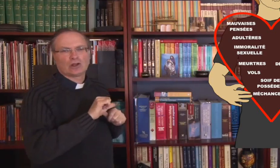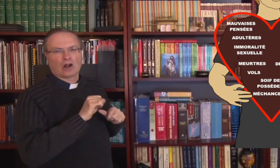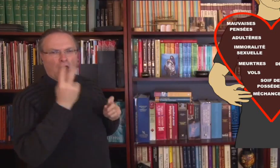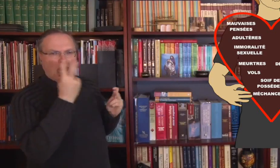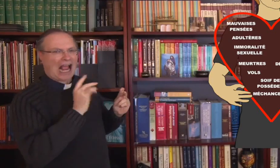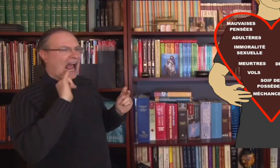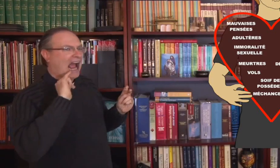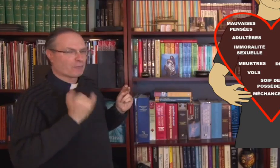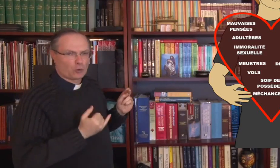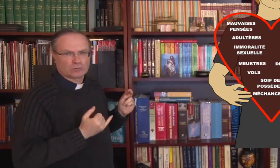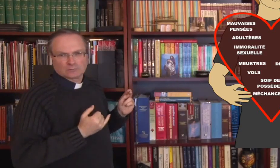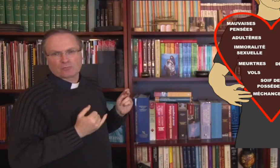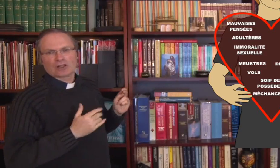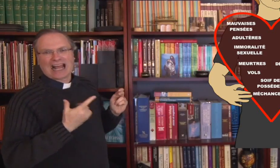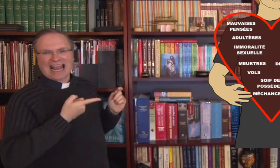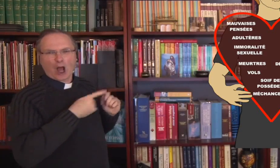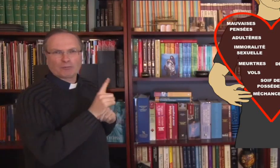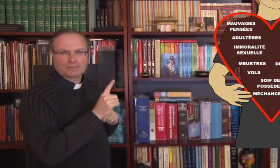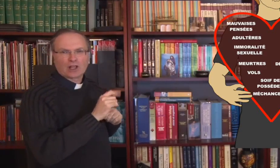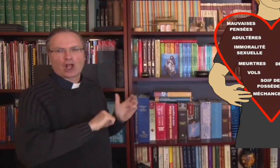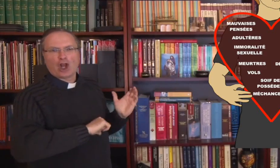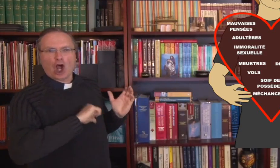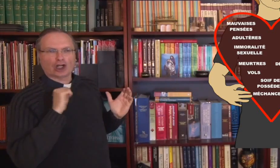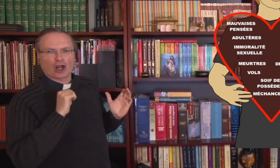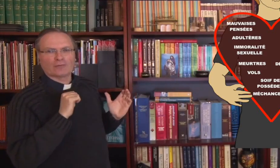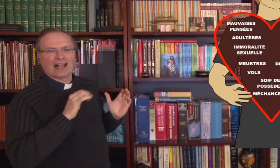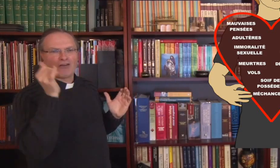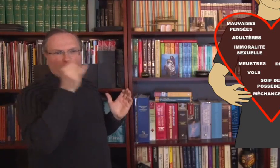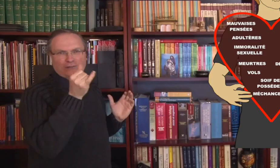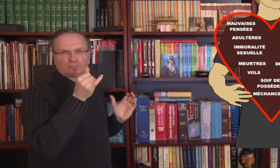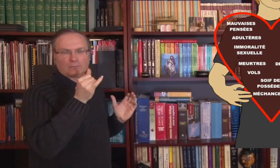le regard envieux, la calomnie, l’orgueil, la folie.